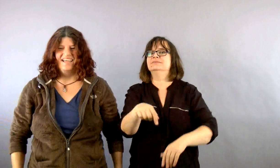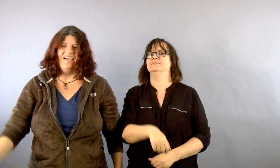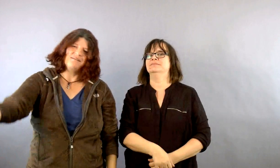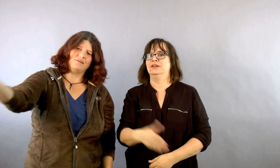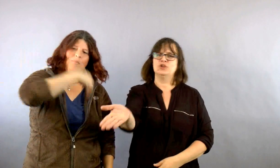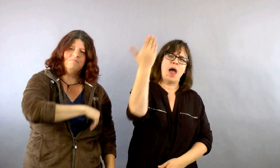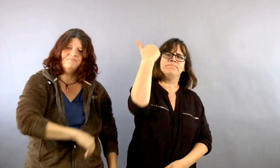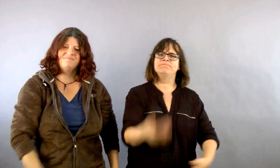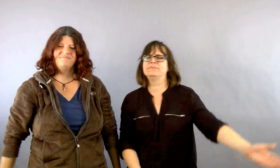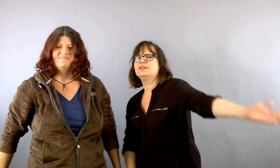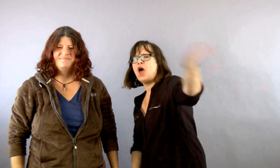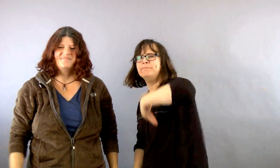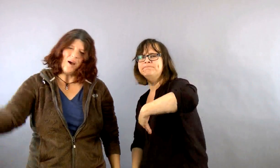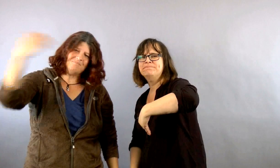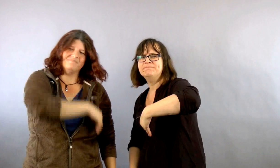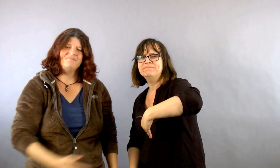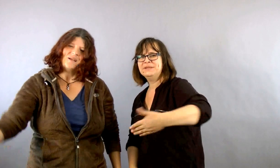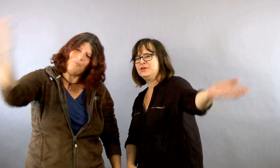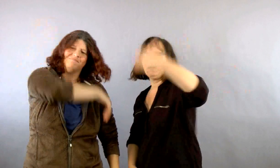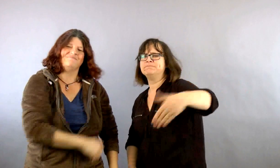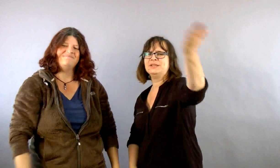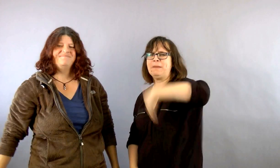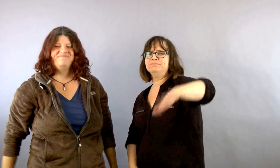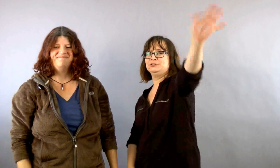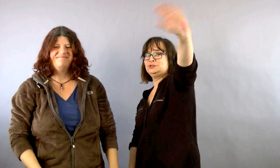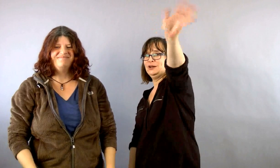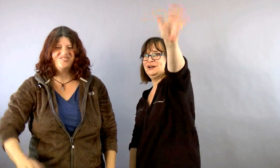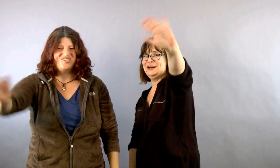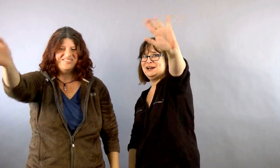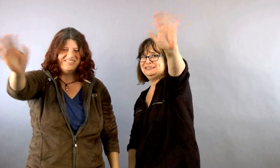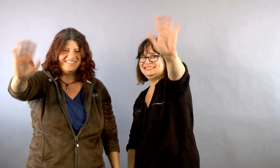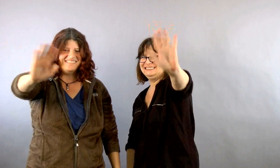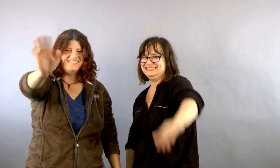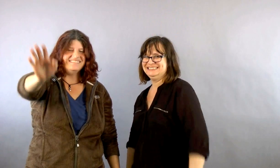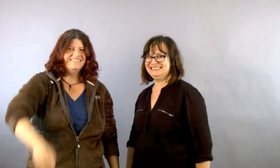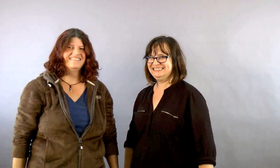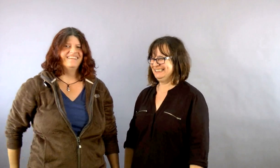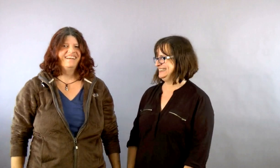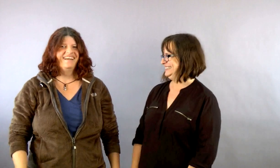Bitte kommt alle! Bis dann - Tschüs!